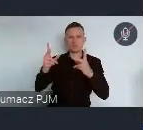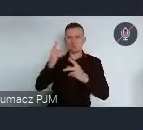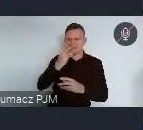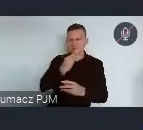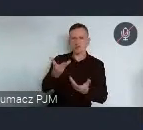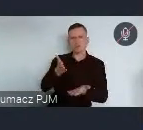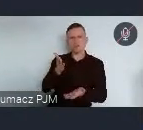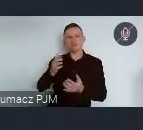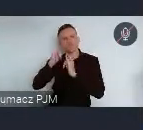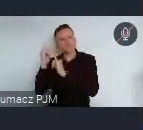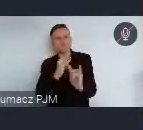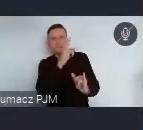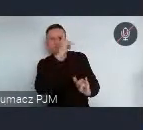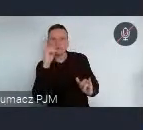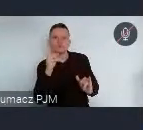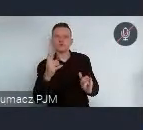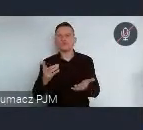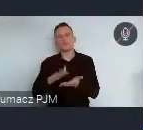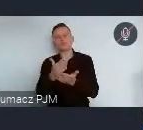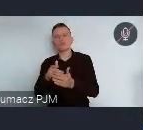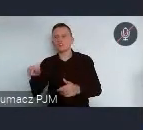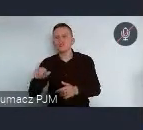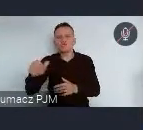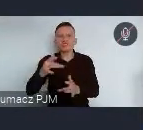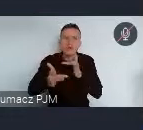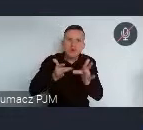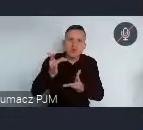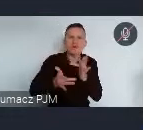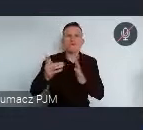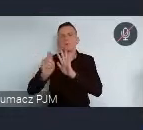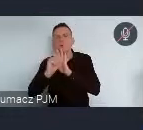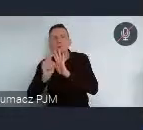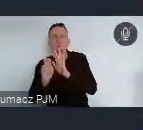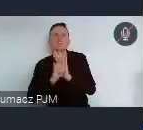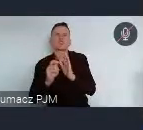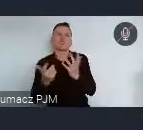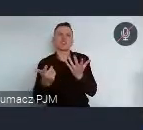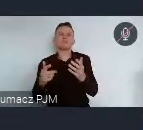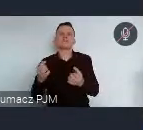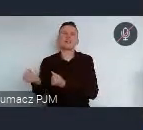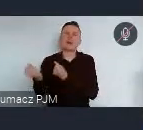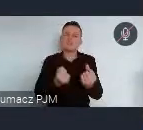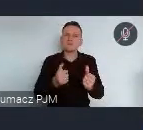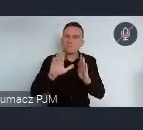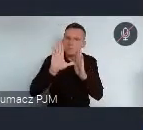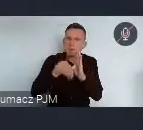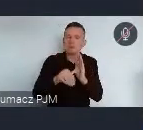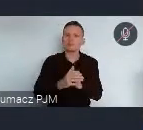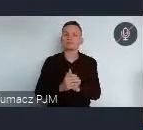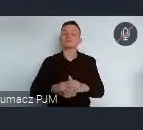a więc również powiązanie z mobilnością, uzupełnienie transportu miejskiego, ale też ożywienie społeczne.